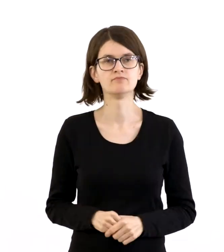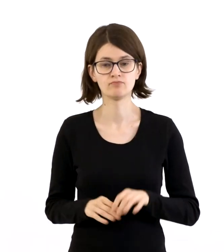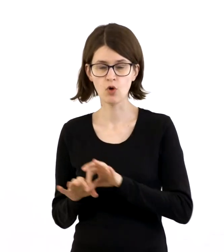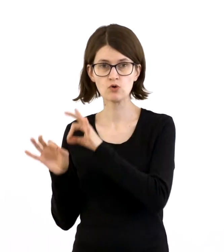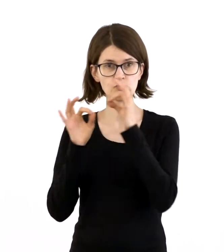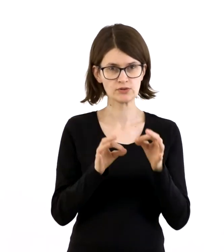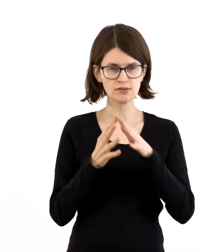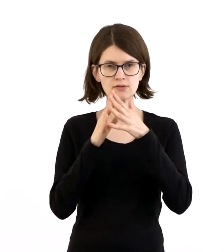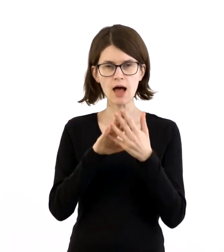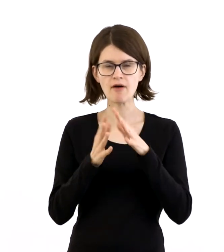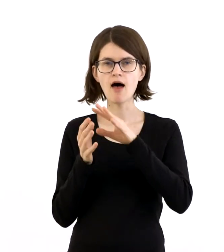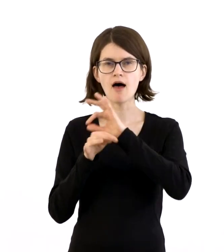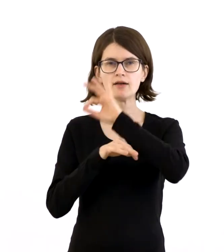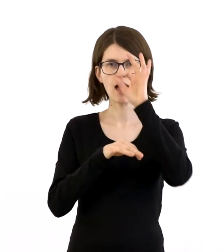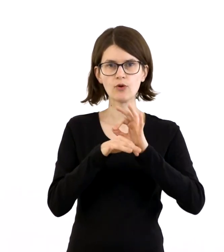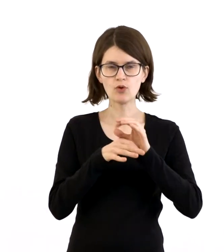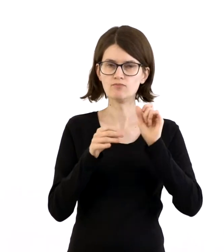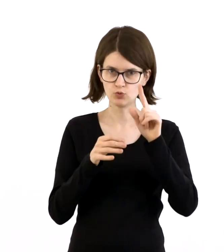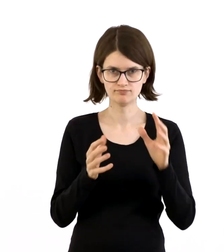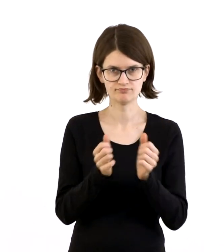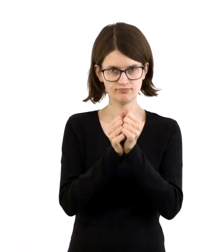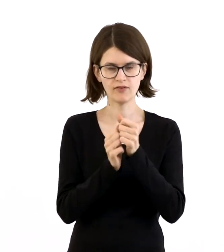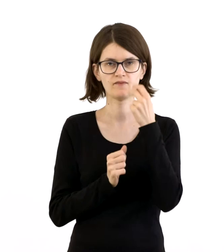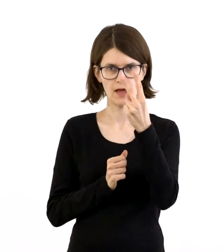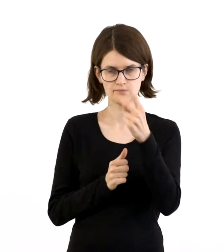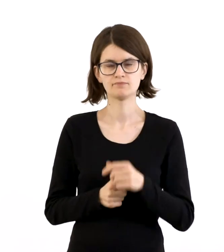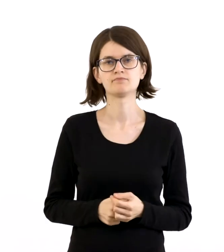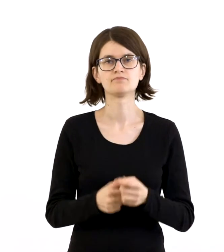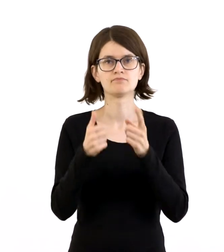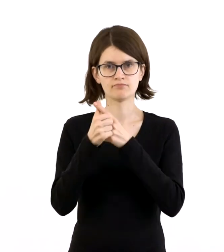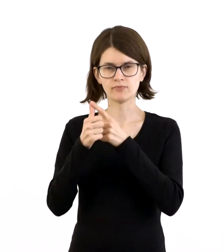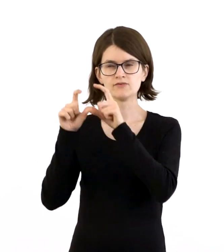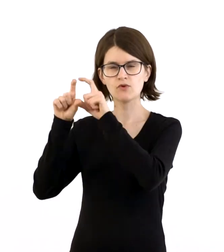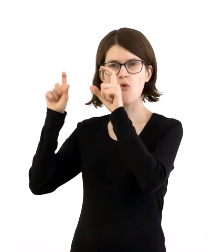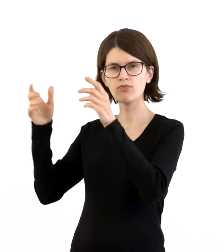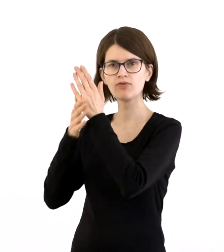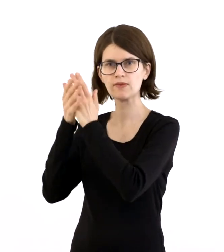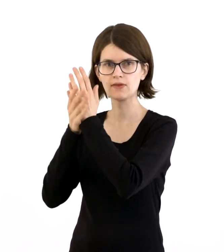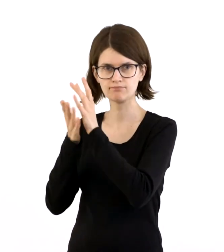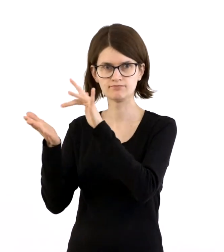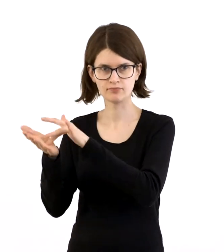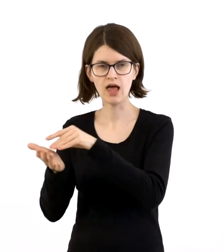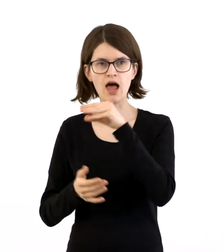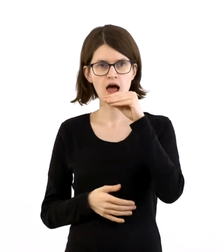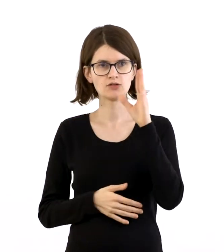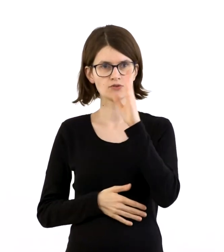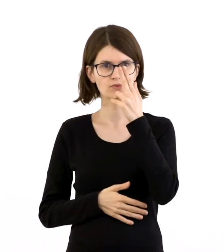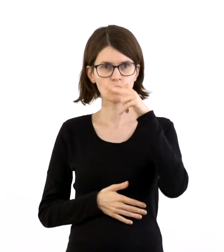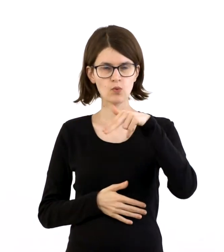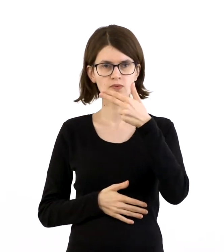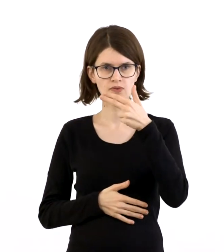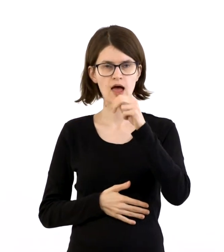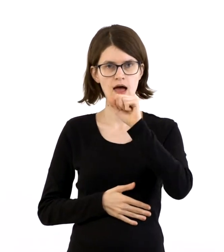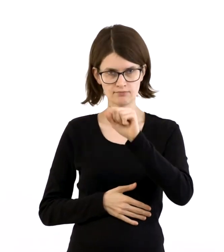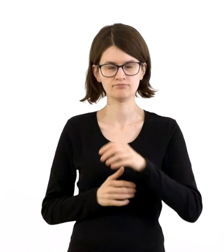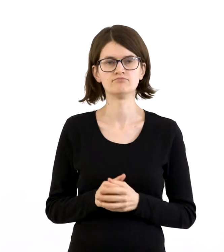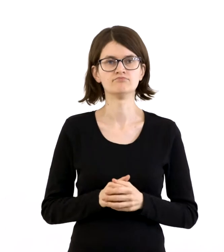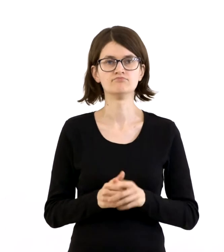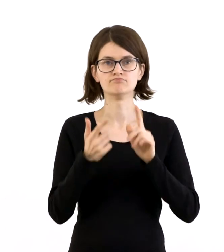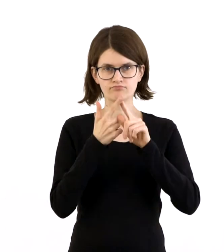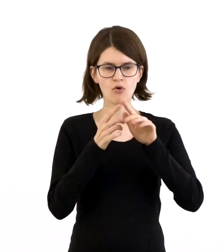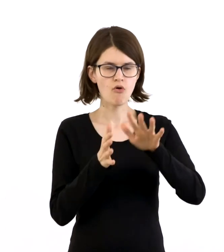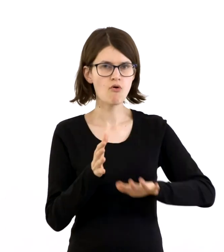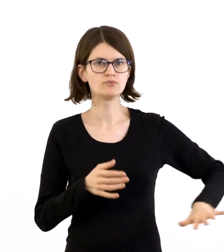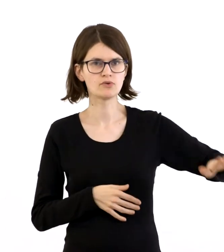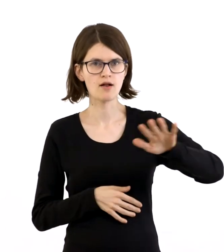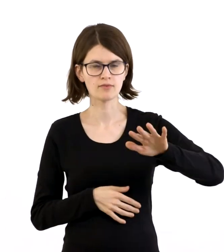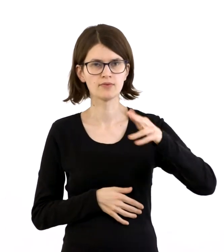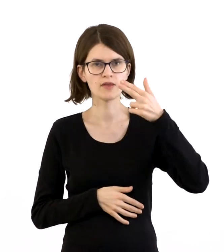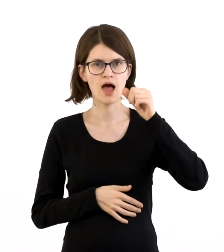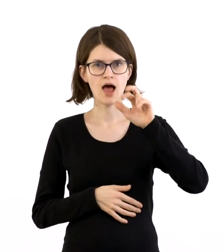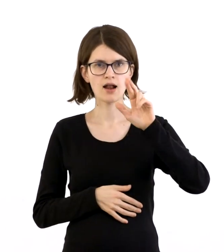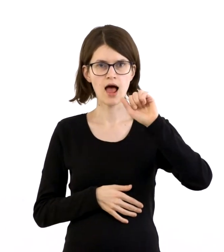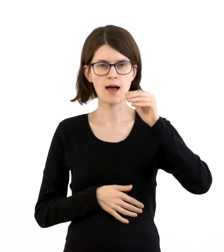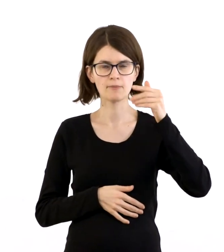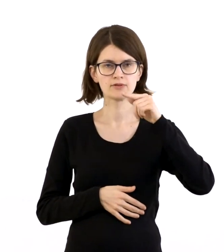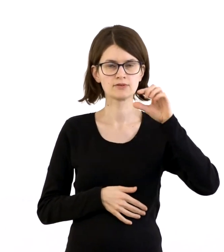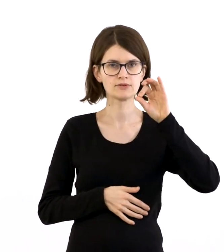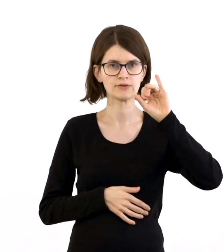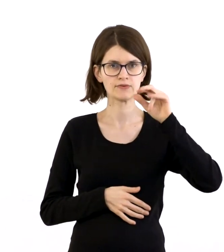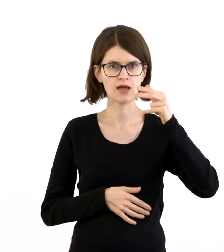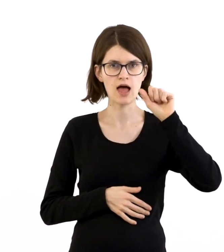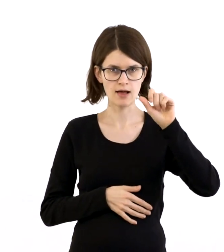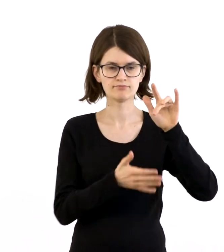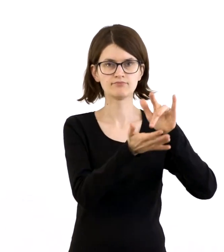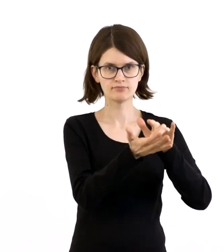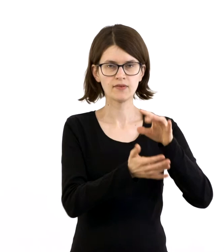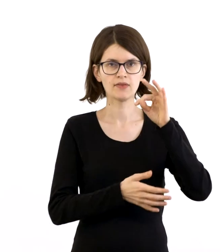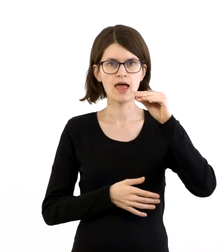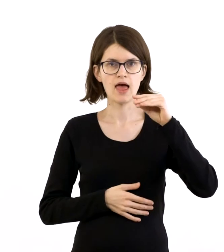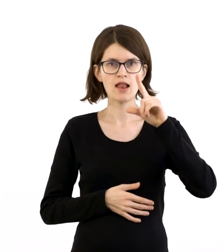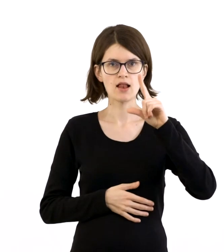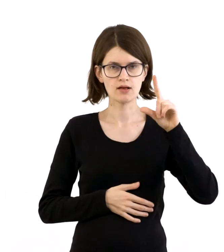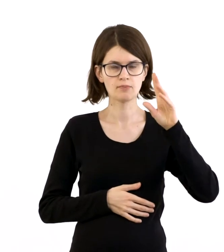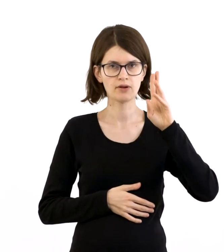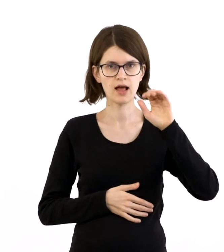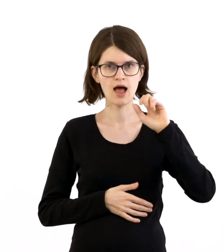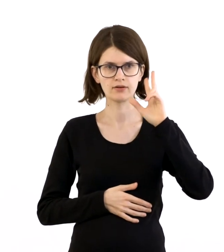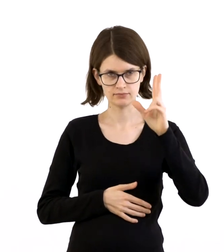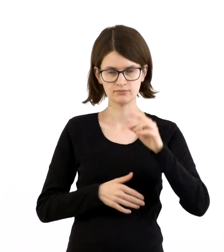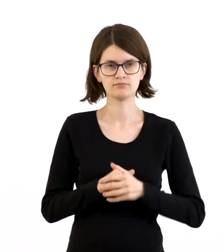Z zachowanych zabytków architektury odnaleziono dwie świątynie w Esznunna oraz twierdzę Naram-Sina w Tell Brak.